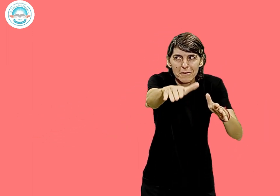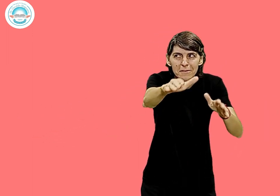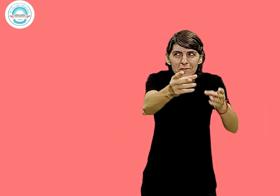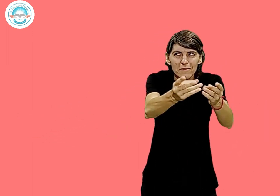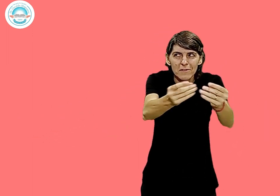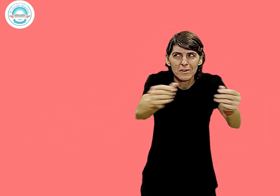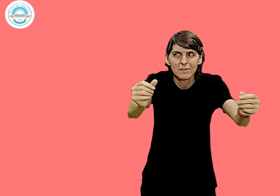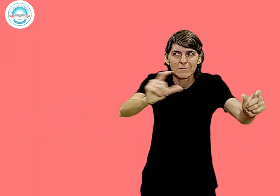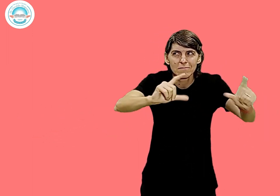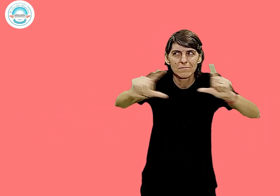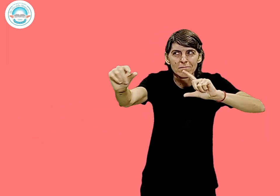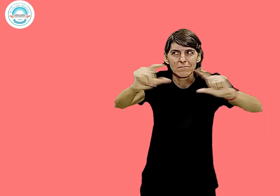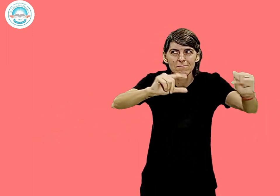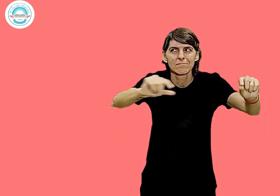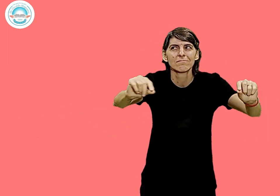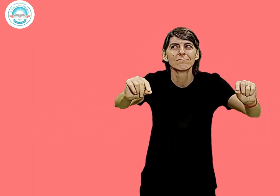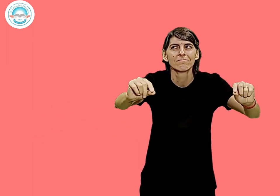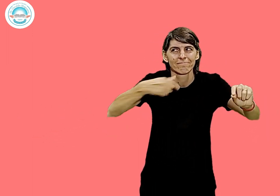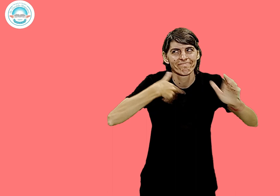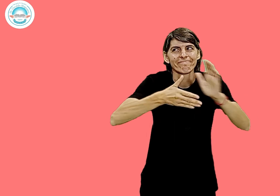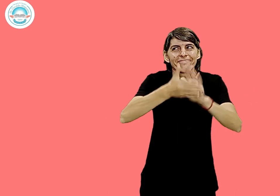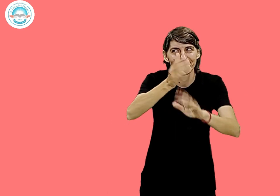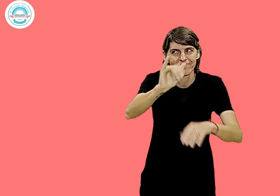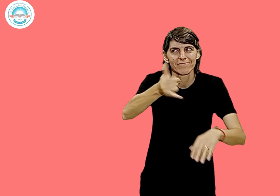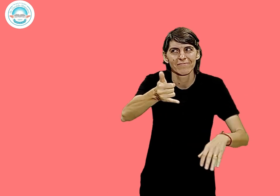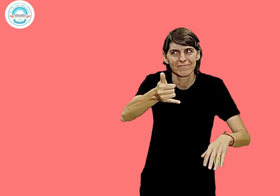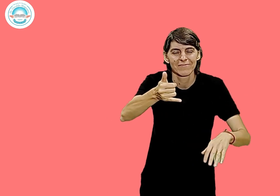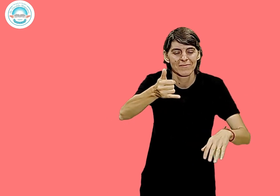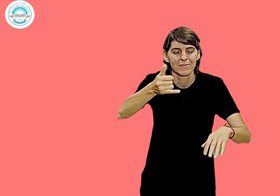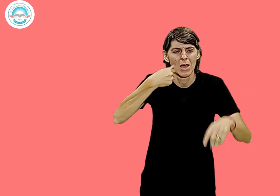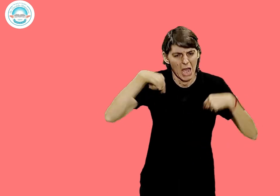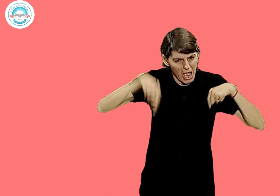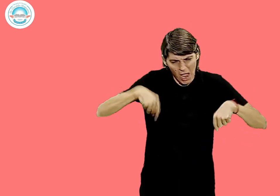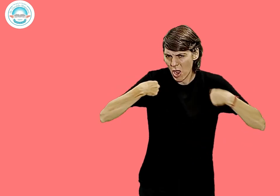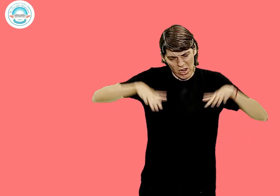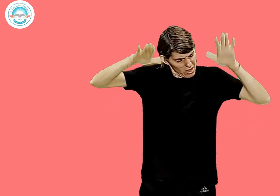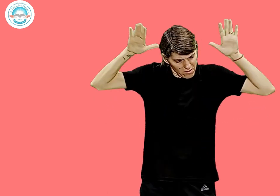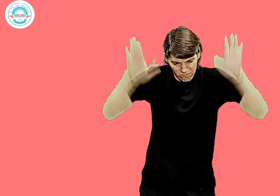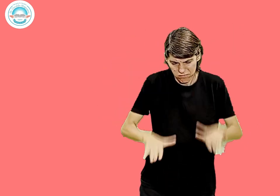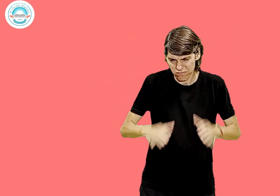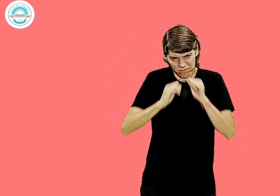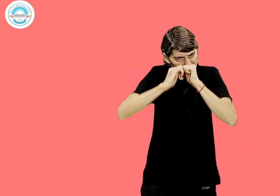Camila salió corriendo con la mano en alto y revoleando a las medias sucias. En ese momento